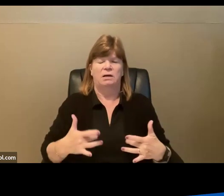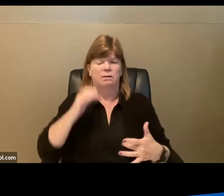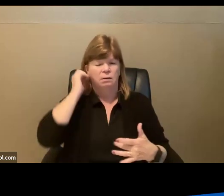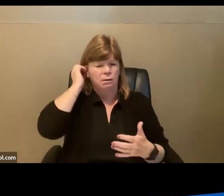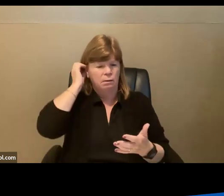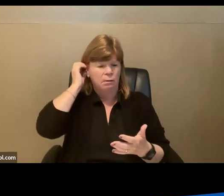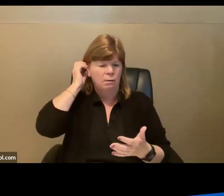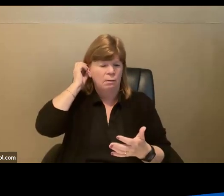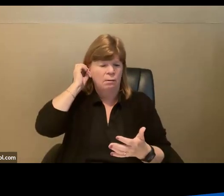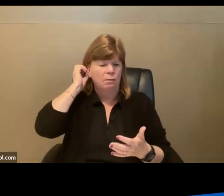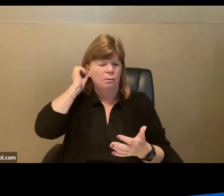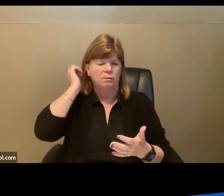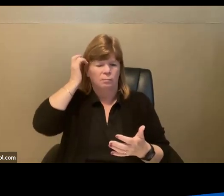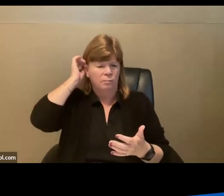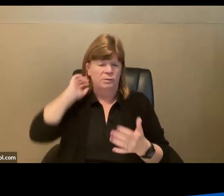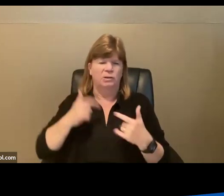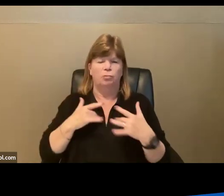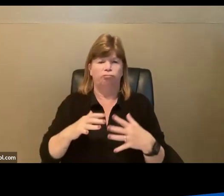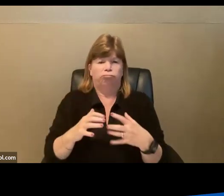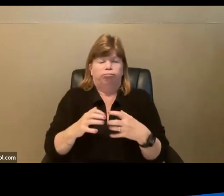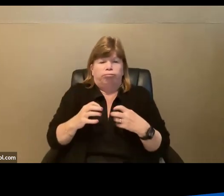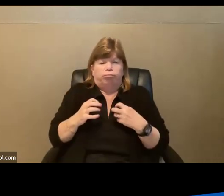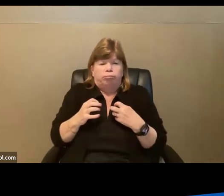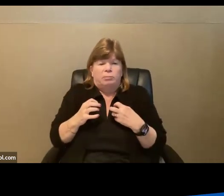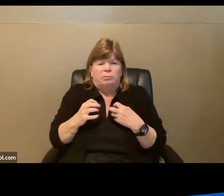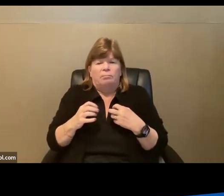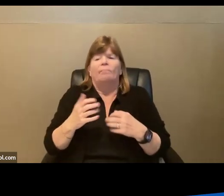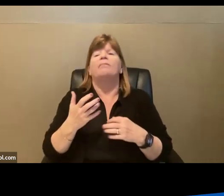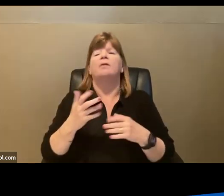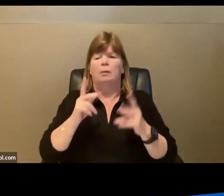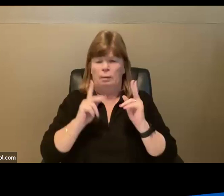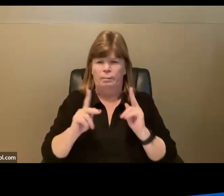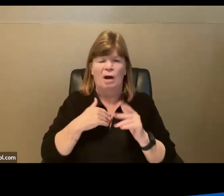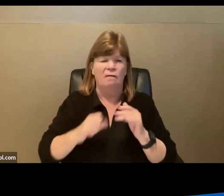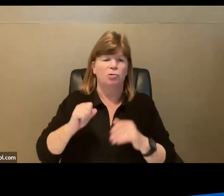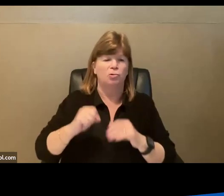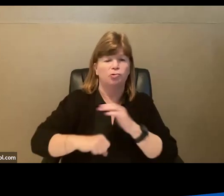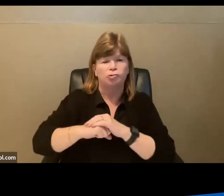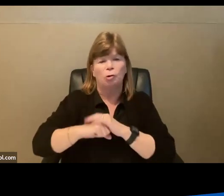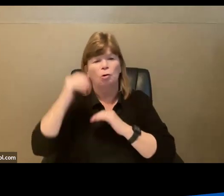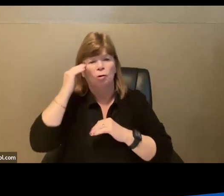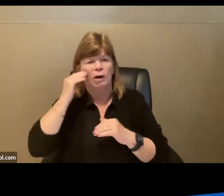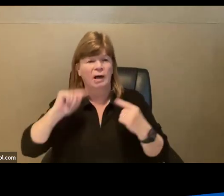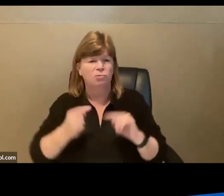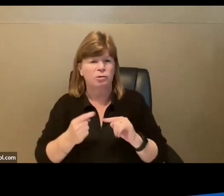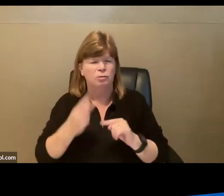extremidades tienden a traerse hacia su cuerpo. Personas con derrame cerebral o lesión en la cabeza, podrías verlas con un brazo contraído.